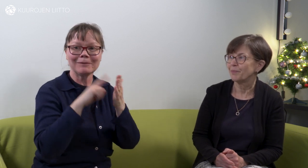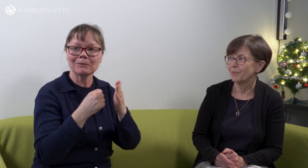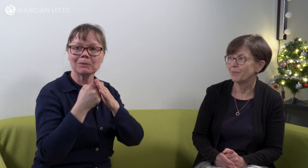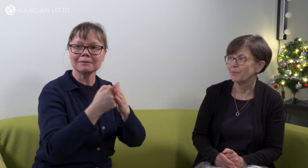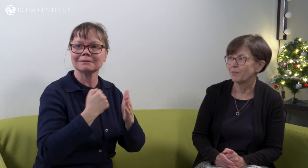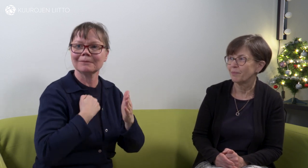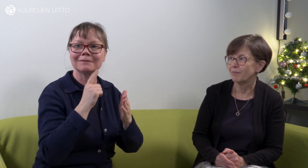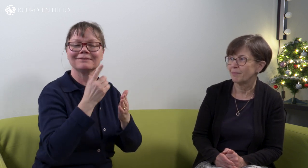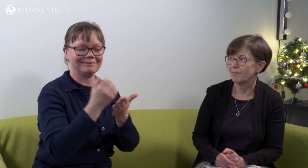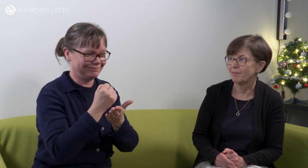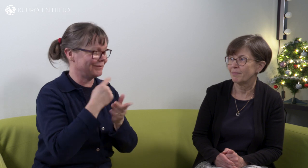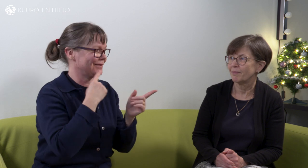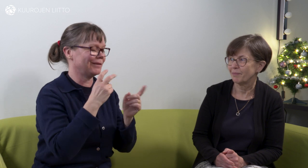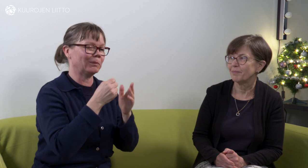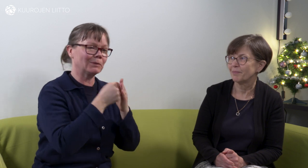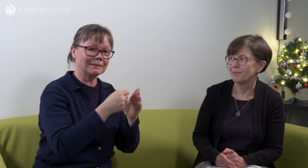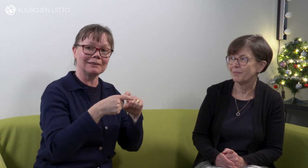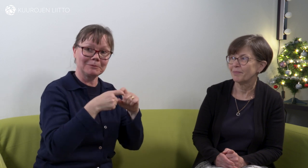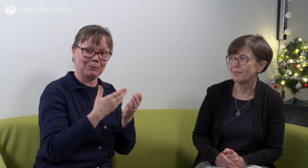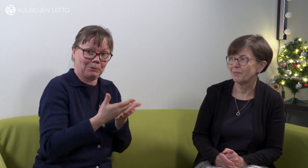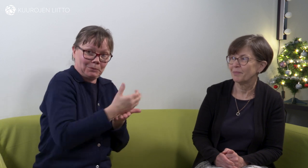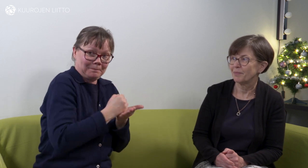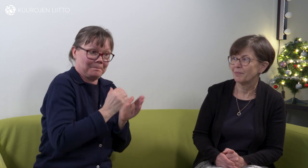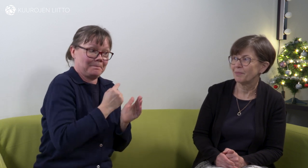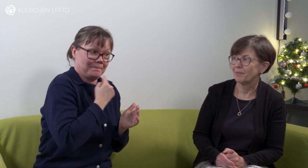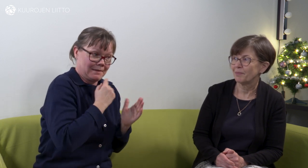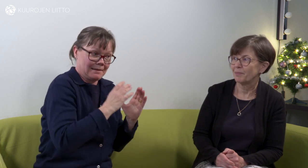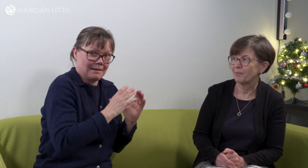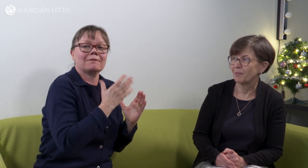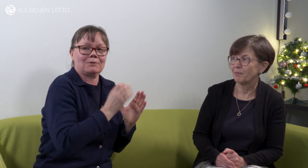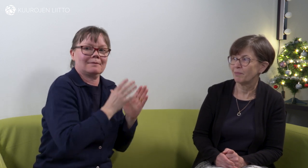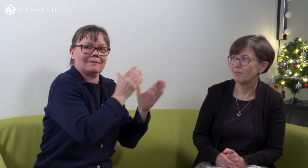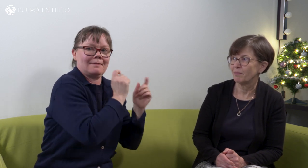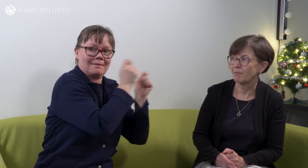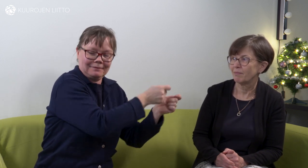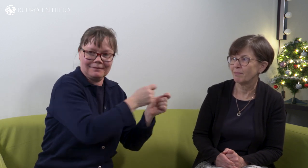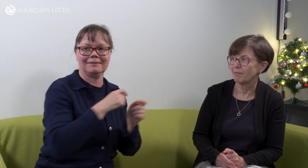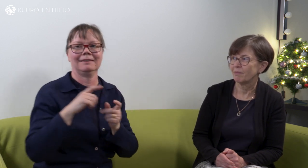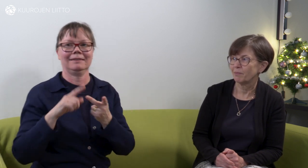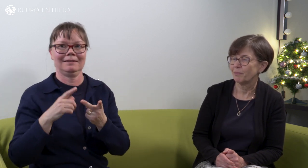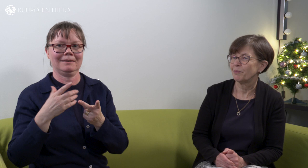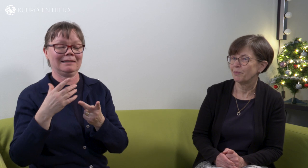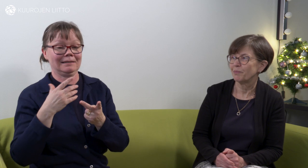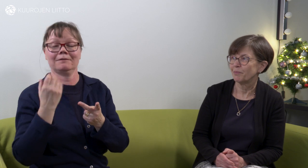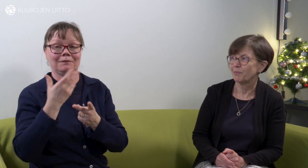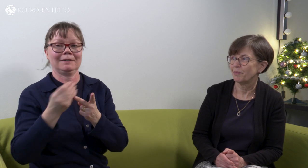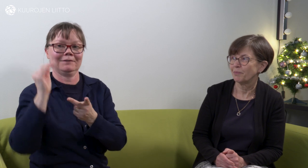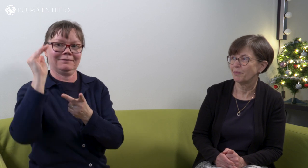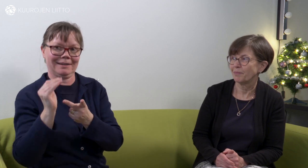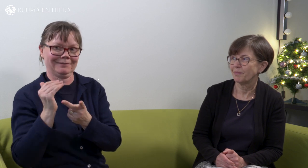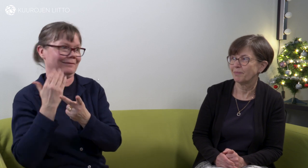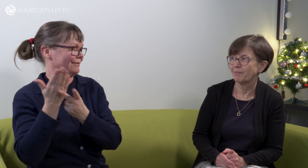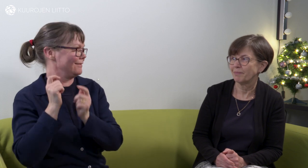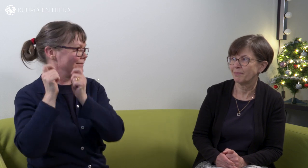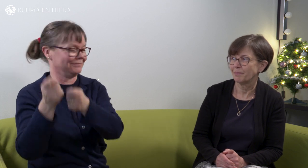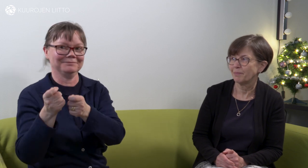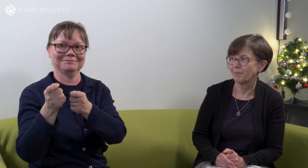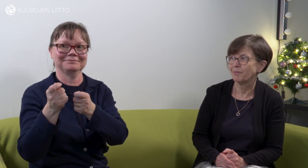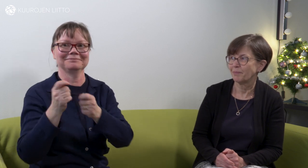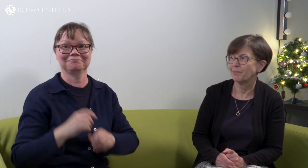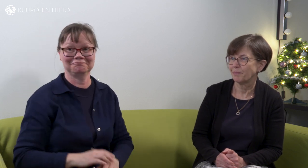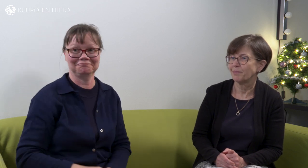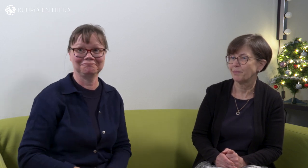ja näissä talouksissa asuvat myös hyötyvät eniten näistä tukitoimenpiteistä.